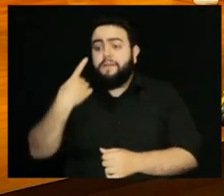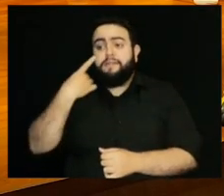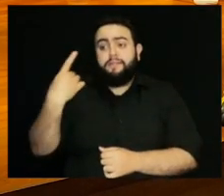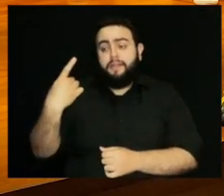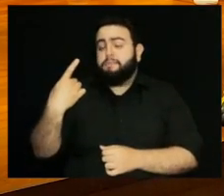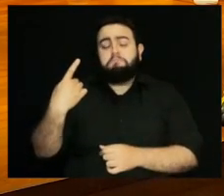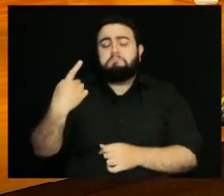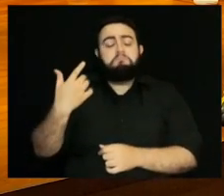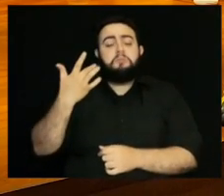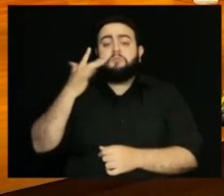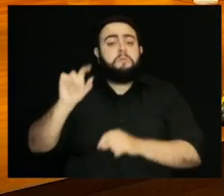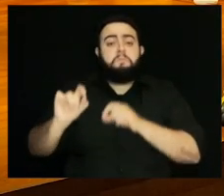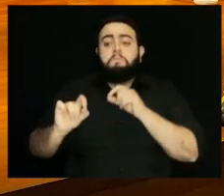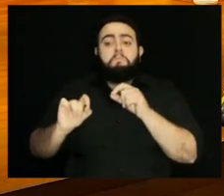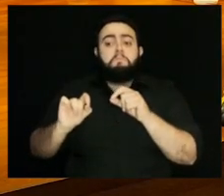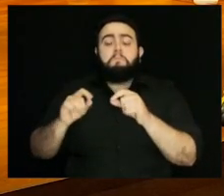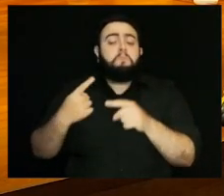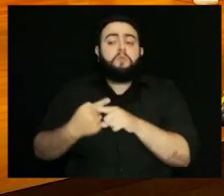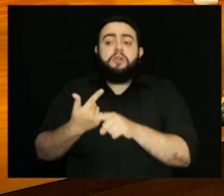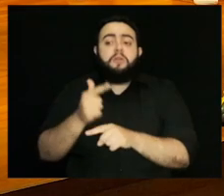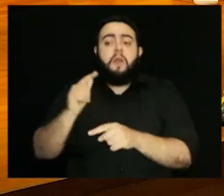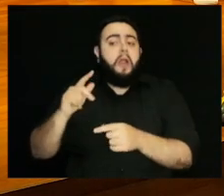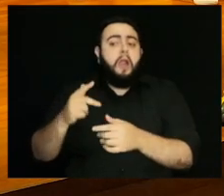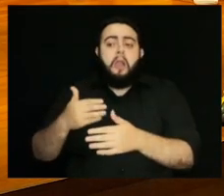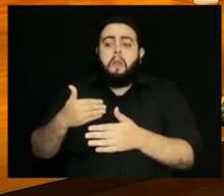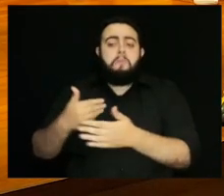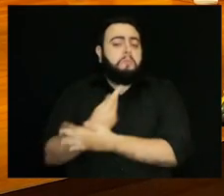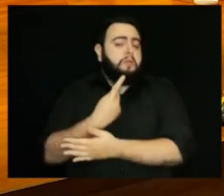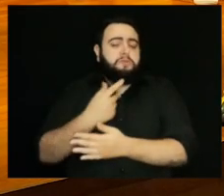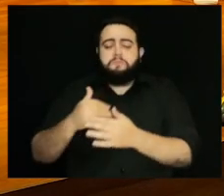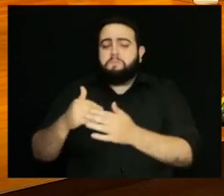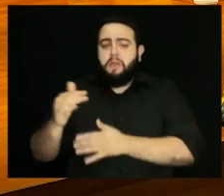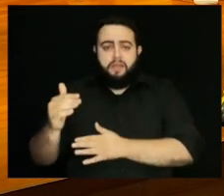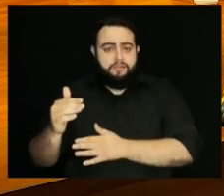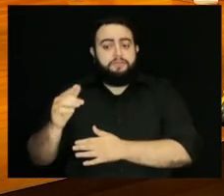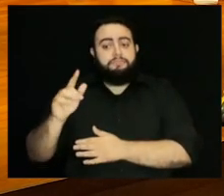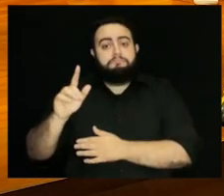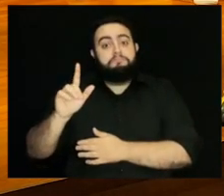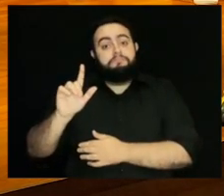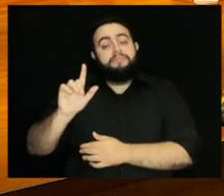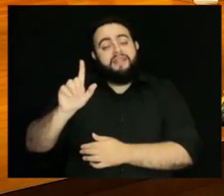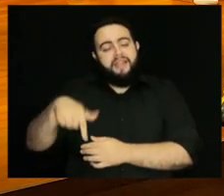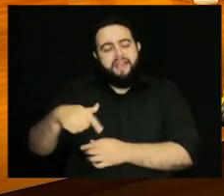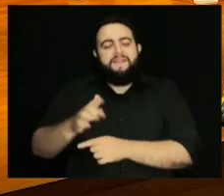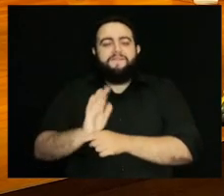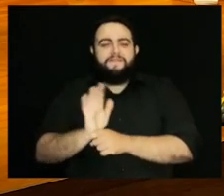um filme chamado a casa elétrica que é um filme de ficção que conta mais ou menos a história mas que